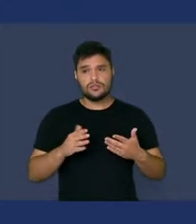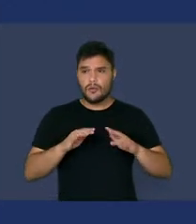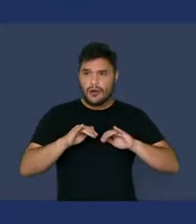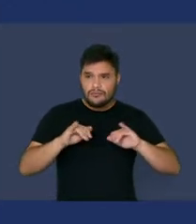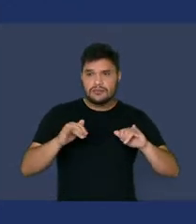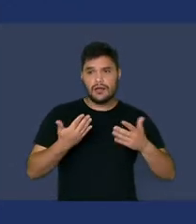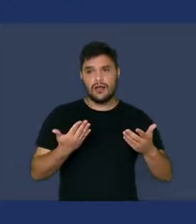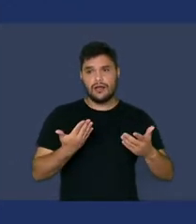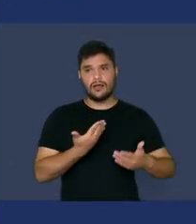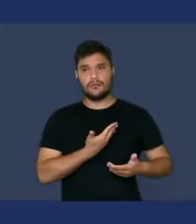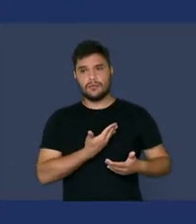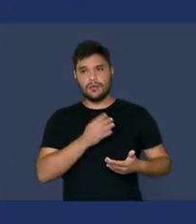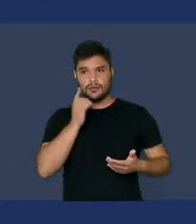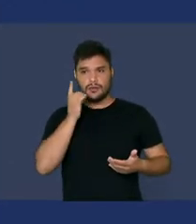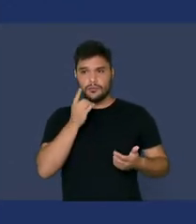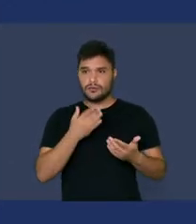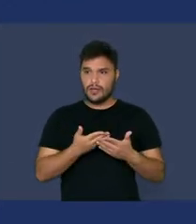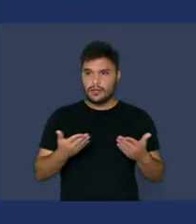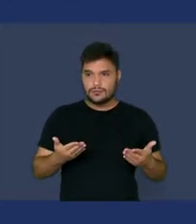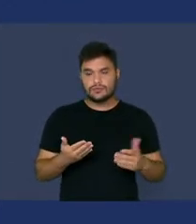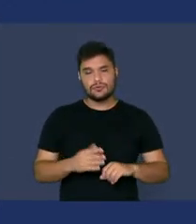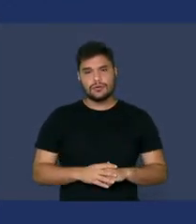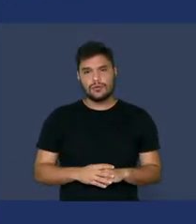SÓ PARA ALERTAR OS COMPANHEIROS DEPUTADOS DA